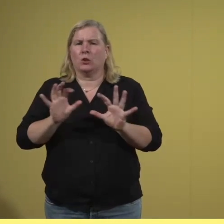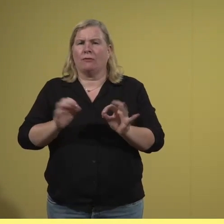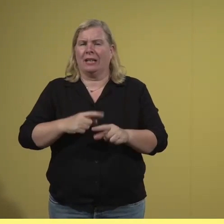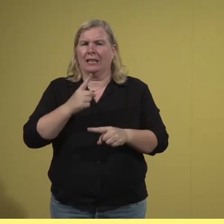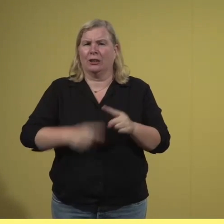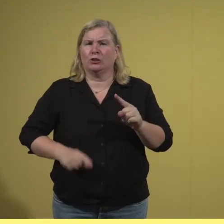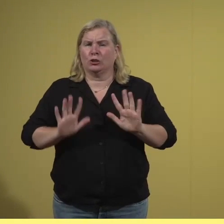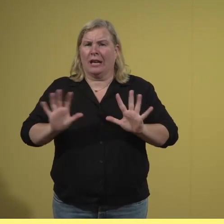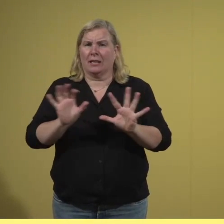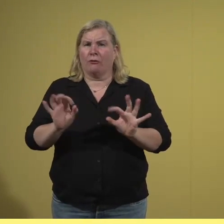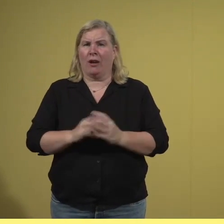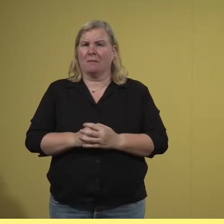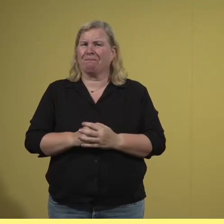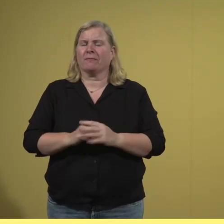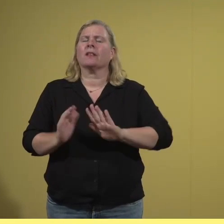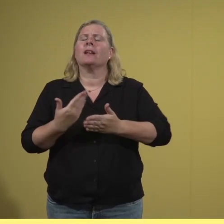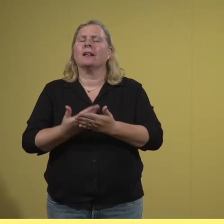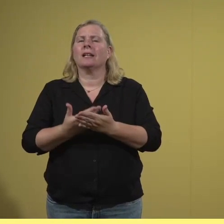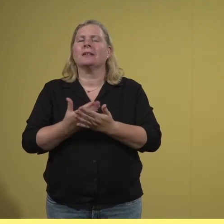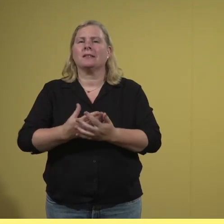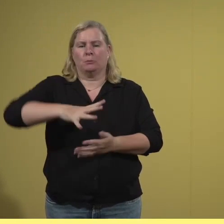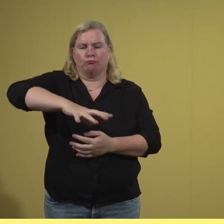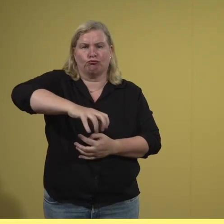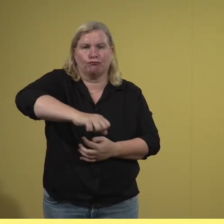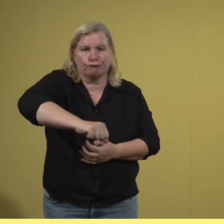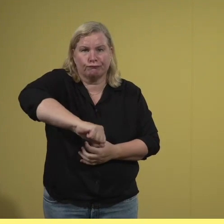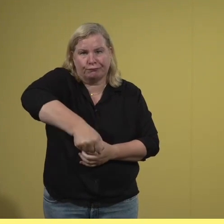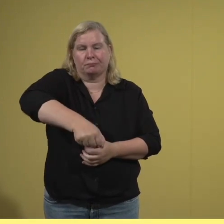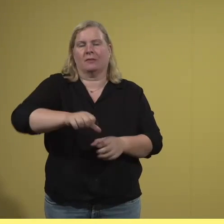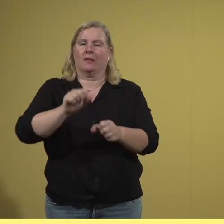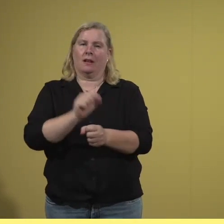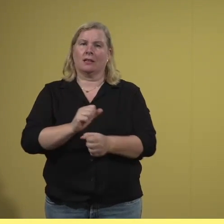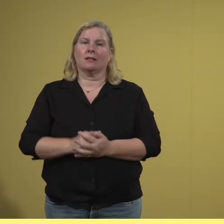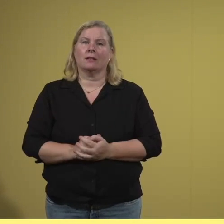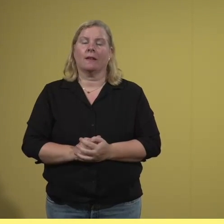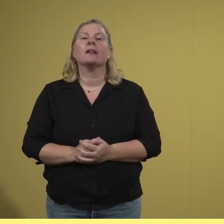und dann am Messer ausdrücken. Find ich persönlich aber auch sehr gefährlich. Das heißt, wenn man die Limette